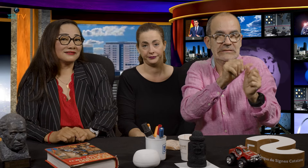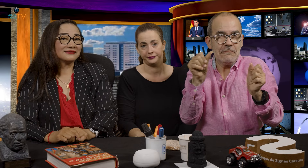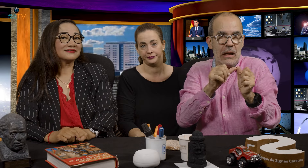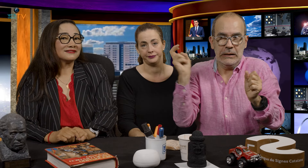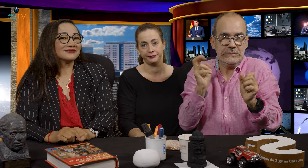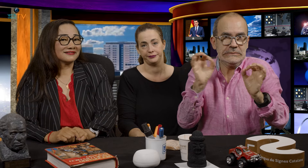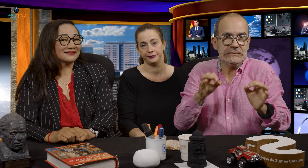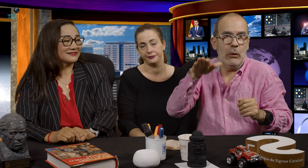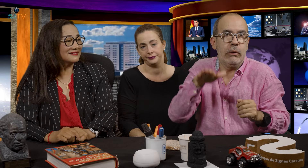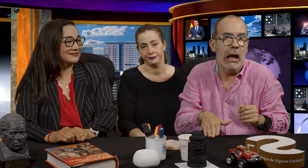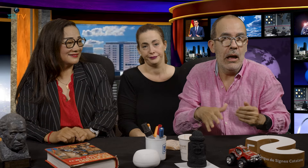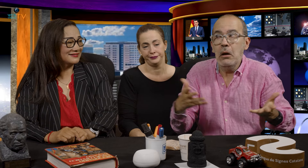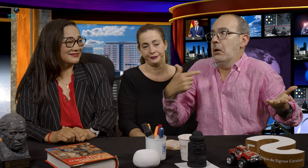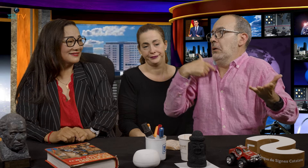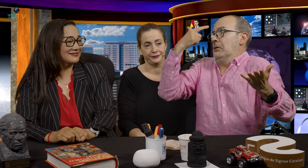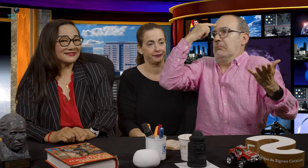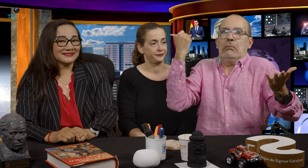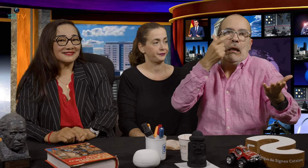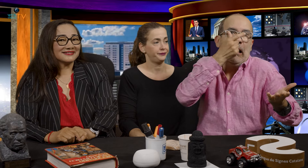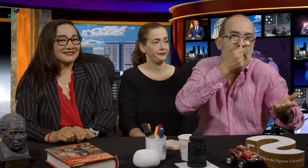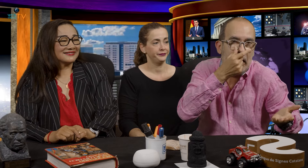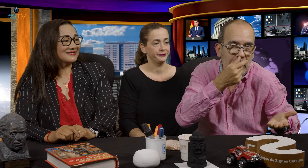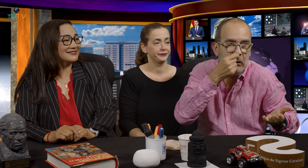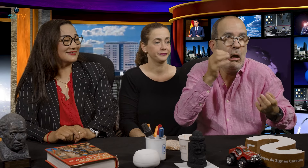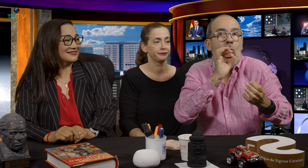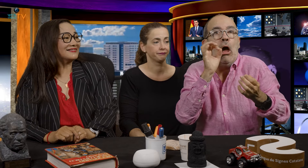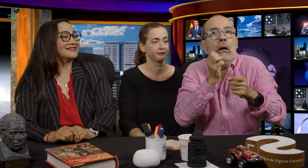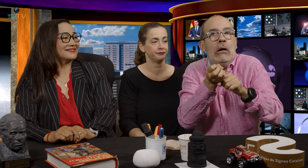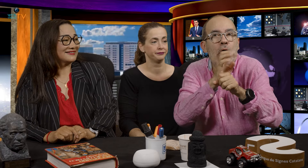pensaba que estabas enferma, resfriada o con COVID…